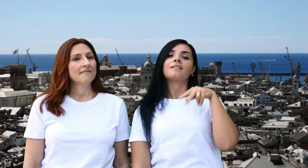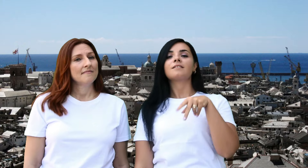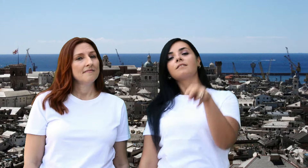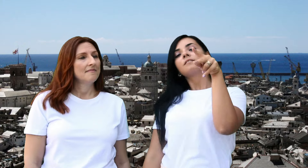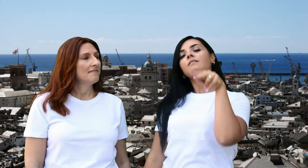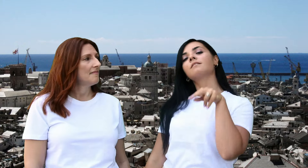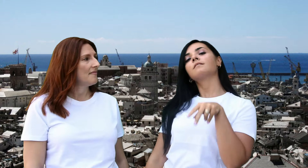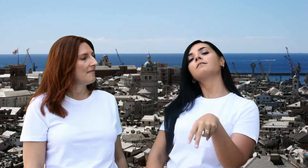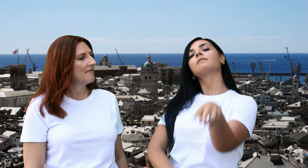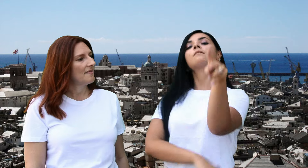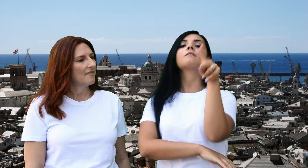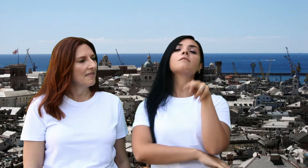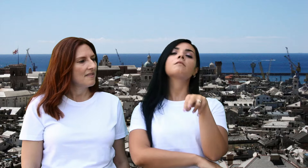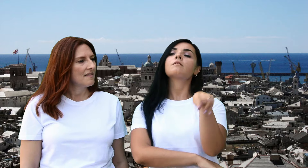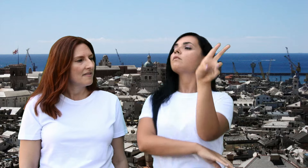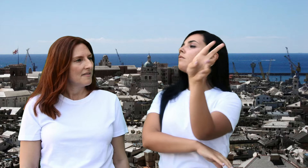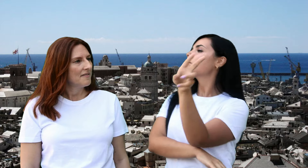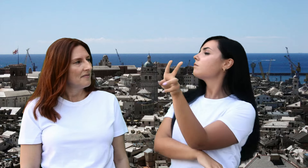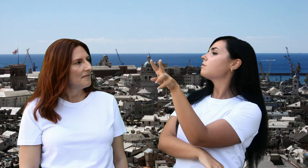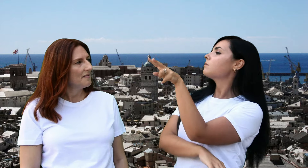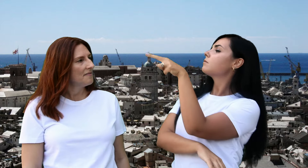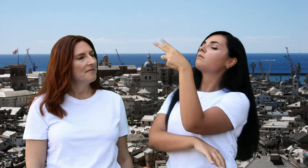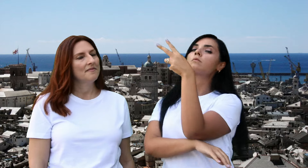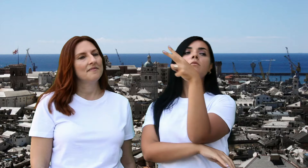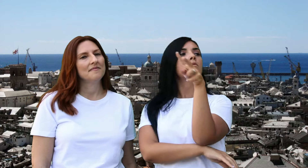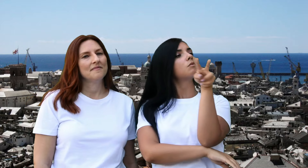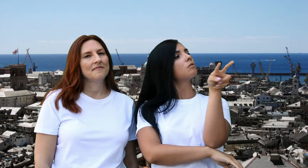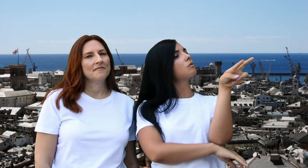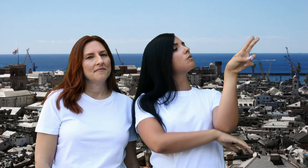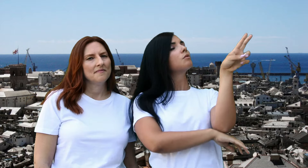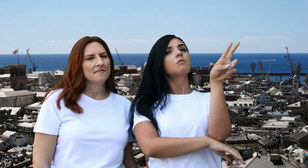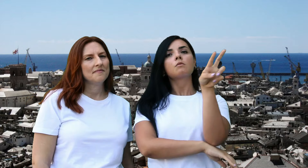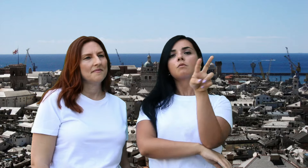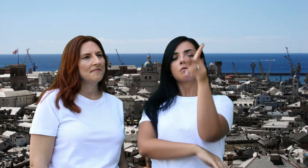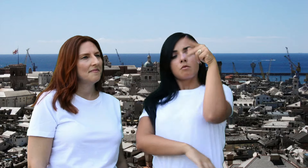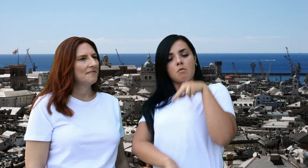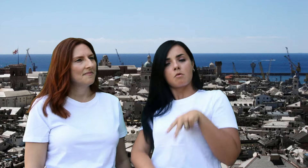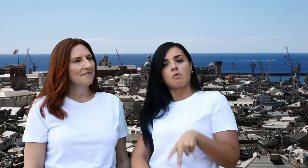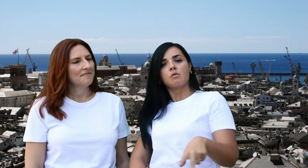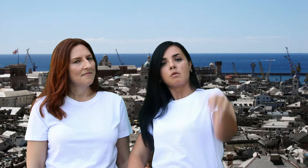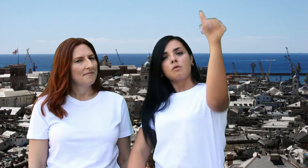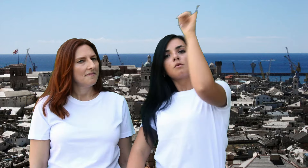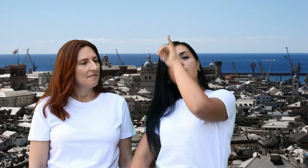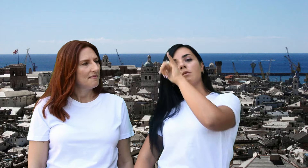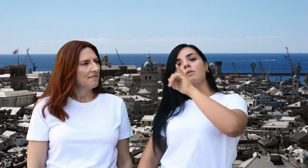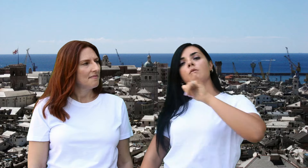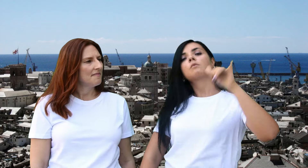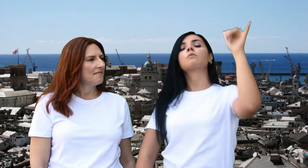Quante cose si danno per scontate anche se non è periodo di saldi.